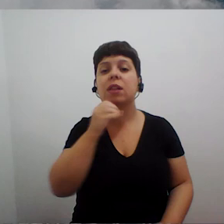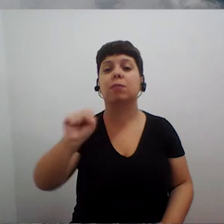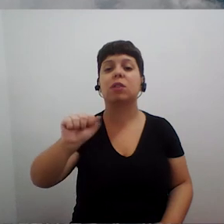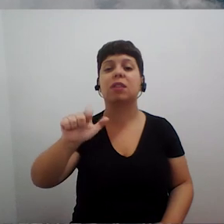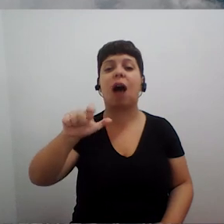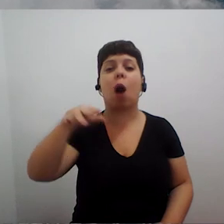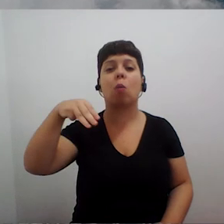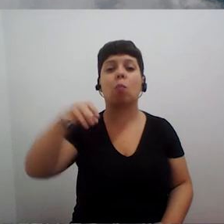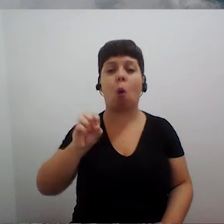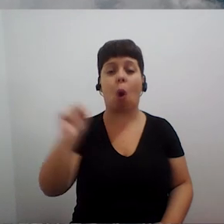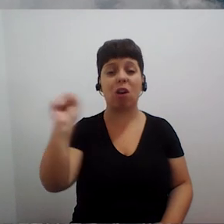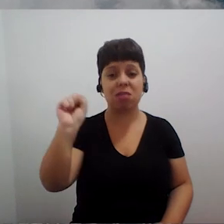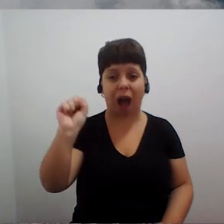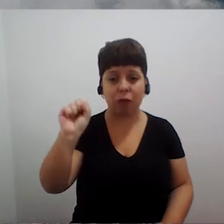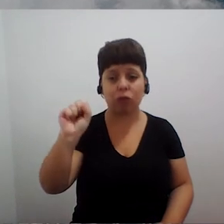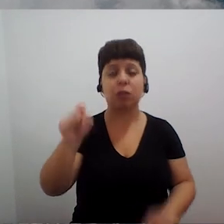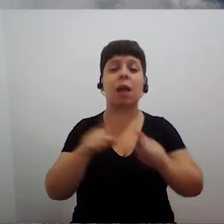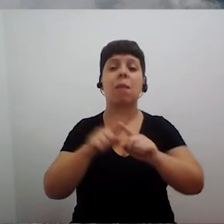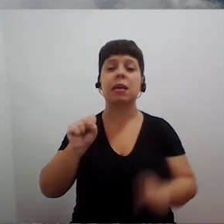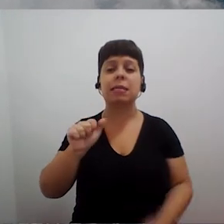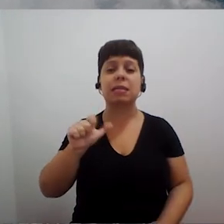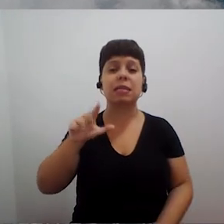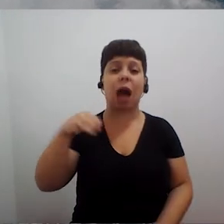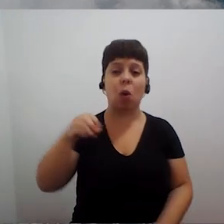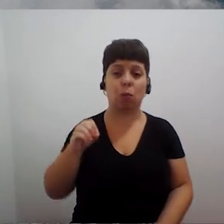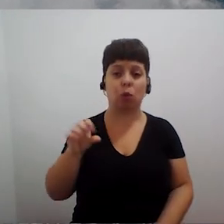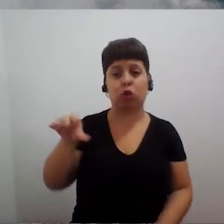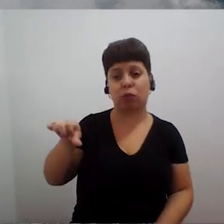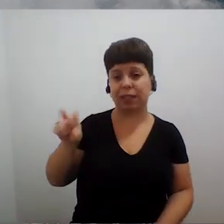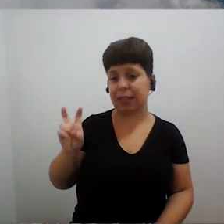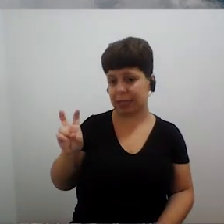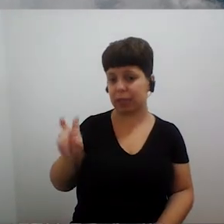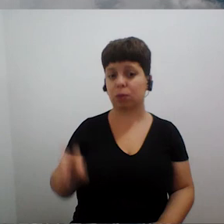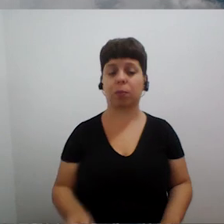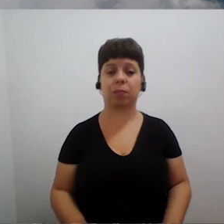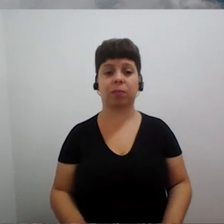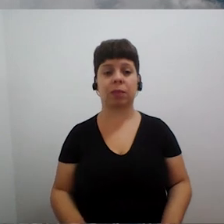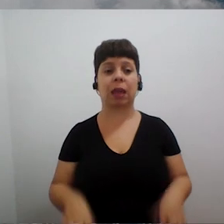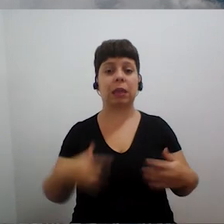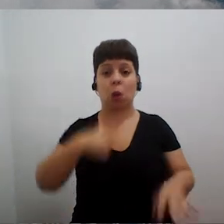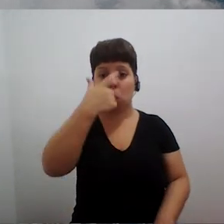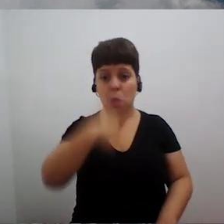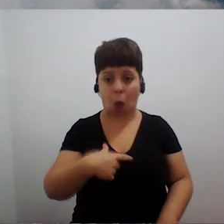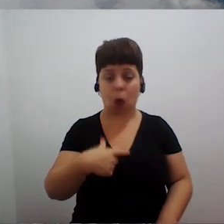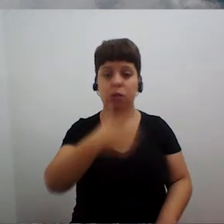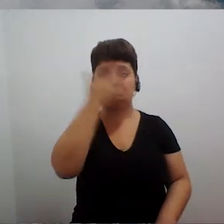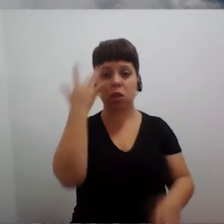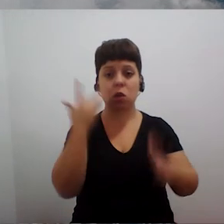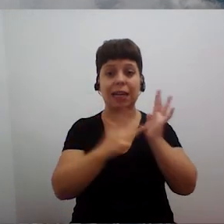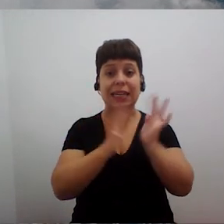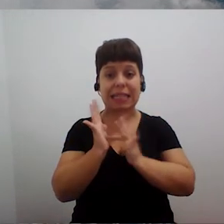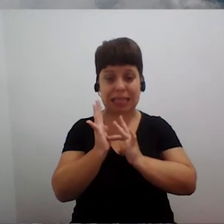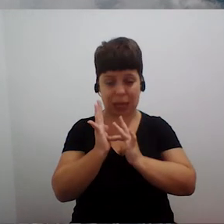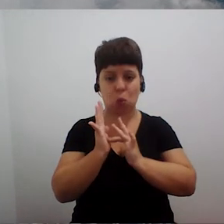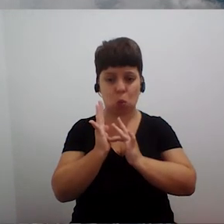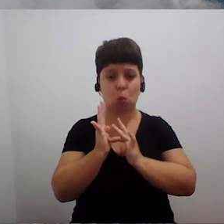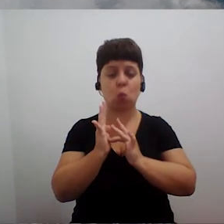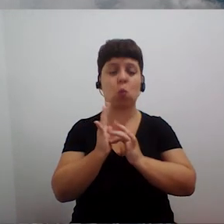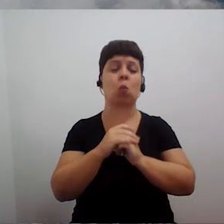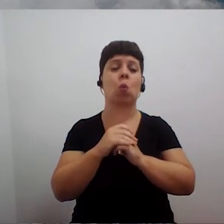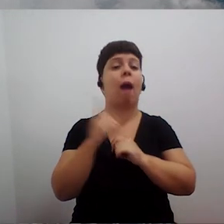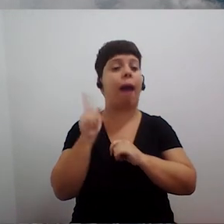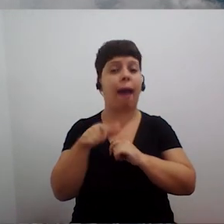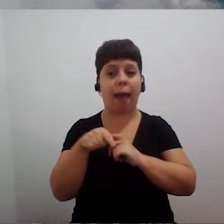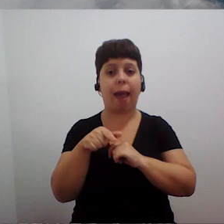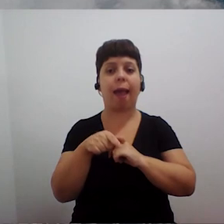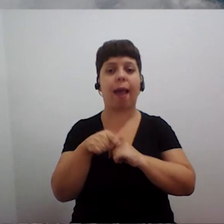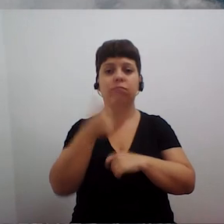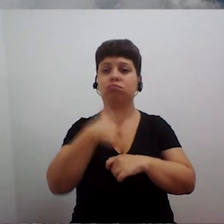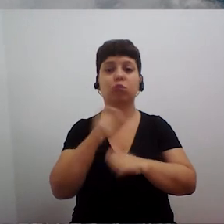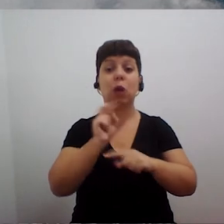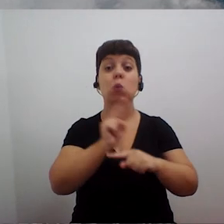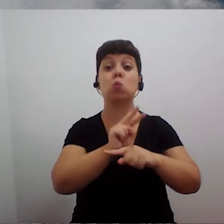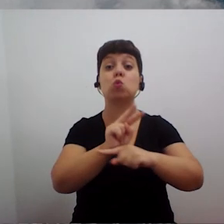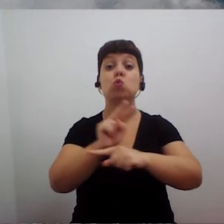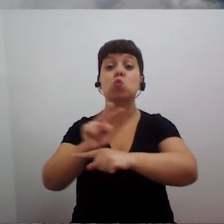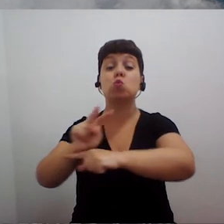oitavo e no Salmo 95. Então nossa postura como cristãos é de ser guardiões da criação de Deus